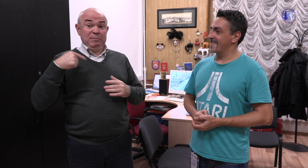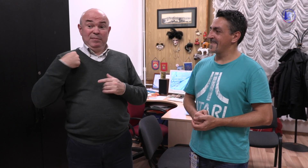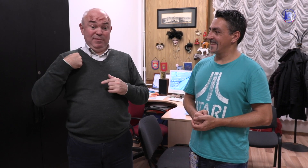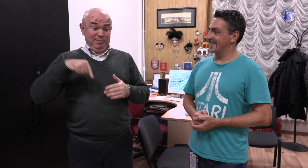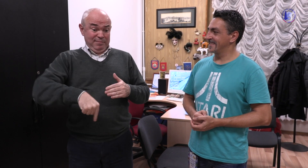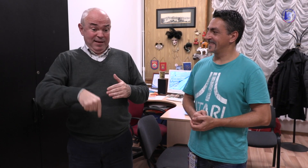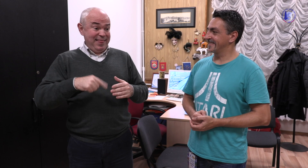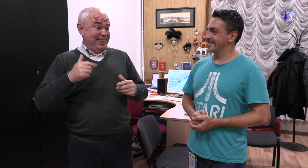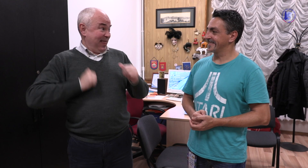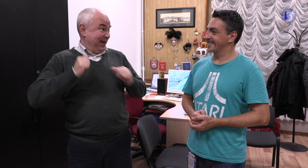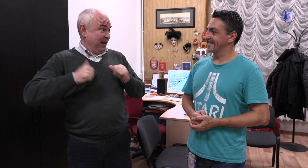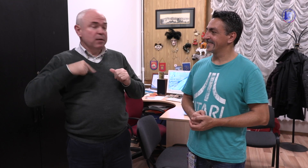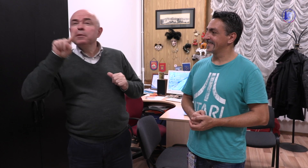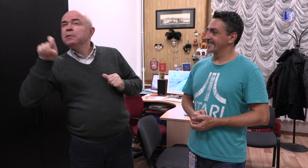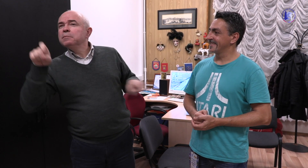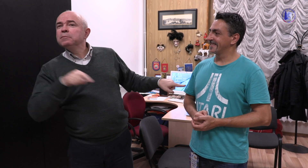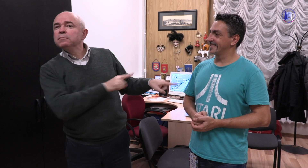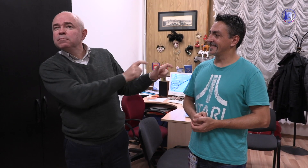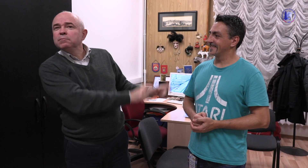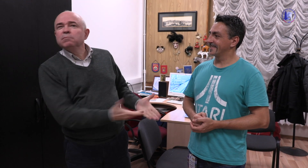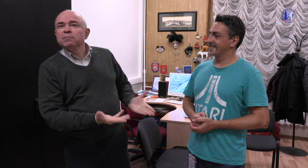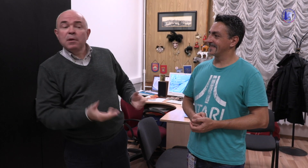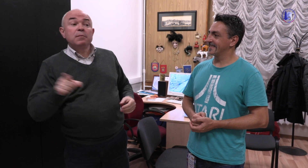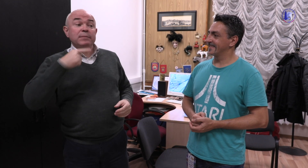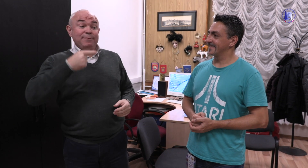Кстати, здесь, в ТМЖ, я расспрашивал про вас.